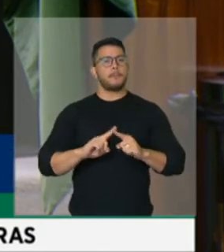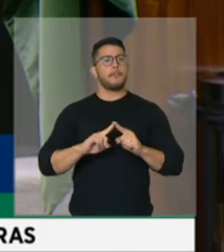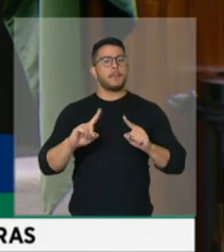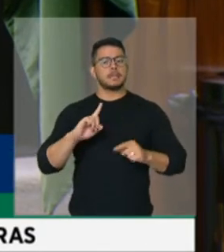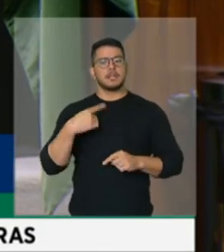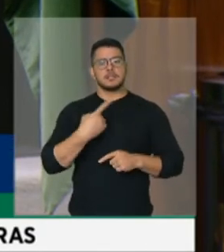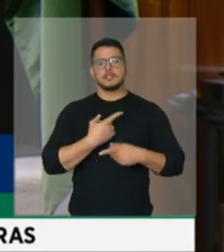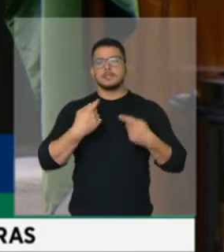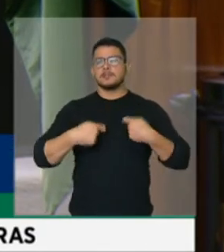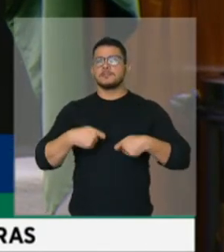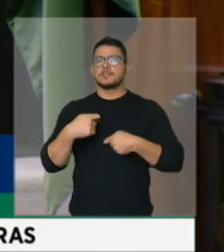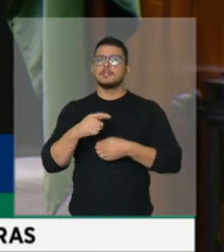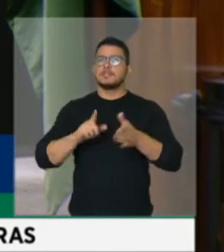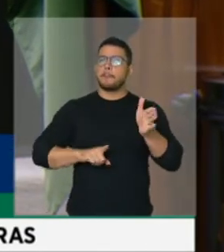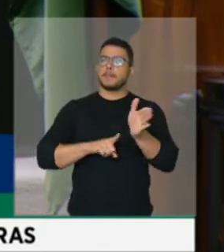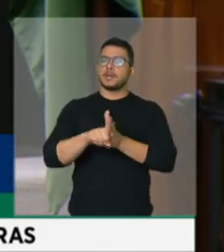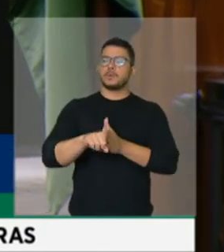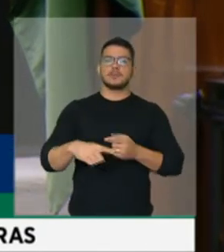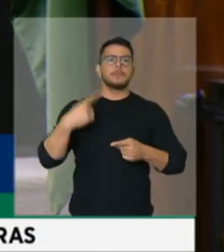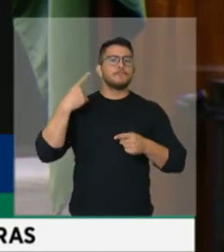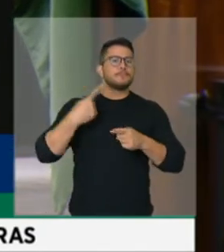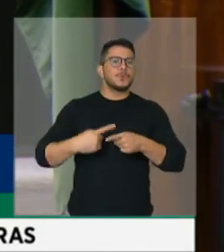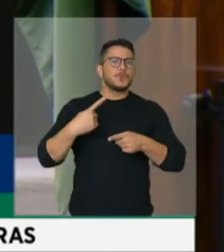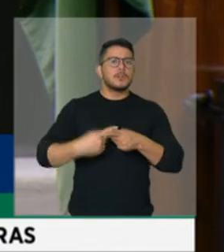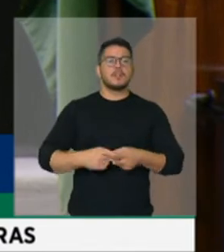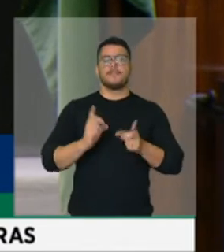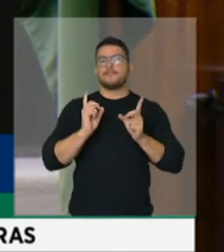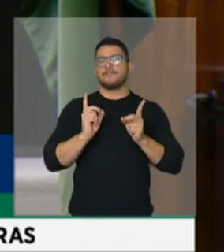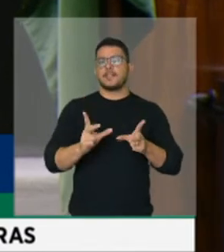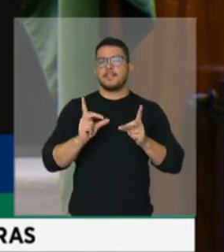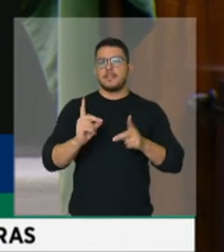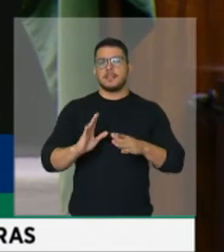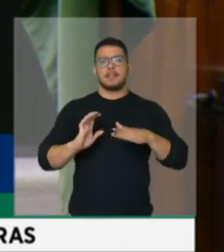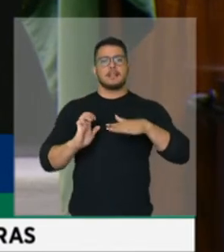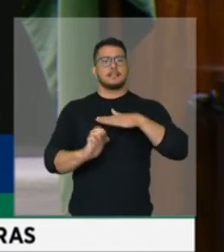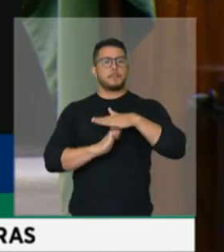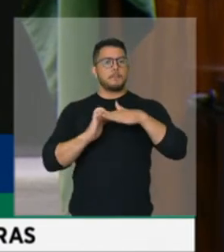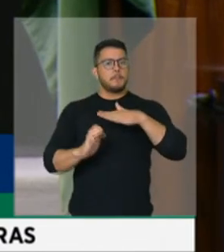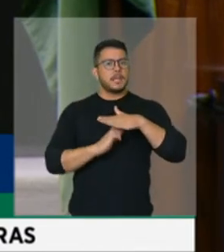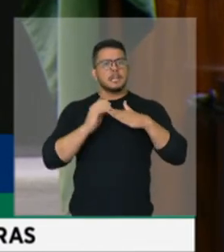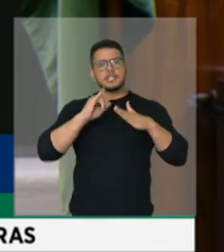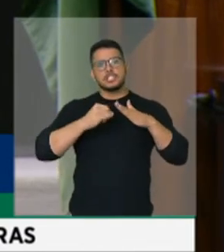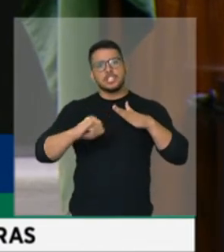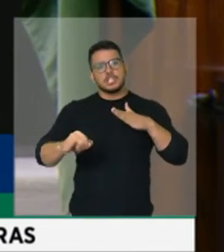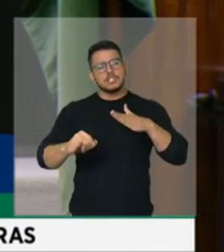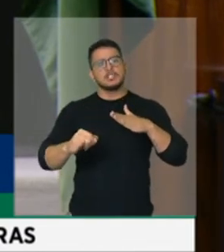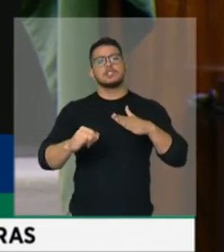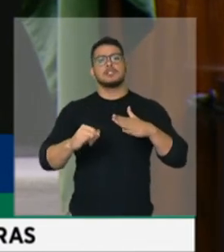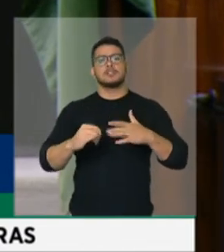MATÉRIA. -- [DEPUTADO]: SENHOR EU ACHO QUE O DEBATE NÃO DEVE SER SOBRE ESSE TEXTO, O DEBATE PRESIDENTE, SENHORES DEPUTADOS, SENHORAS DEPUTADAS,